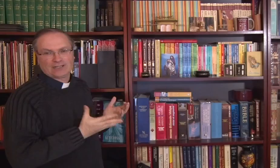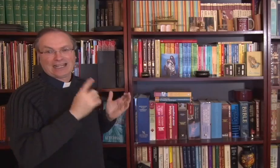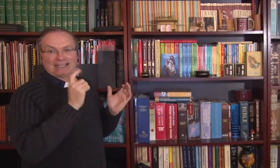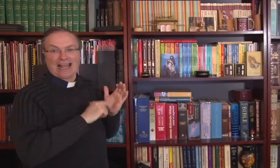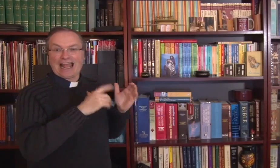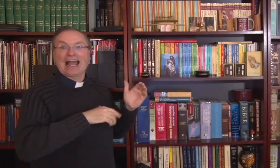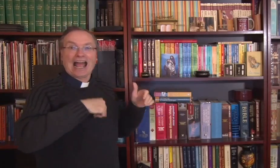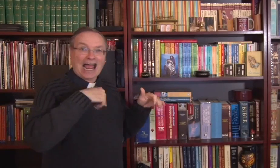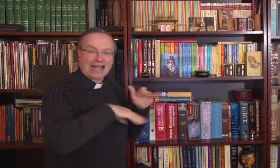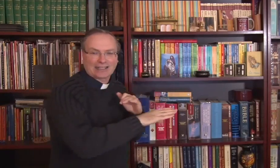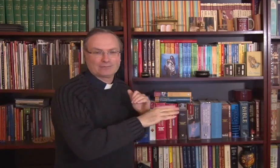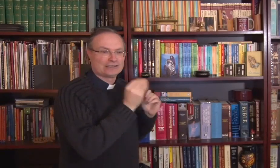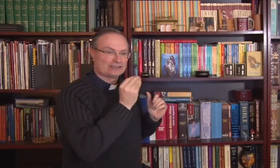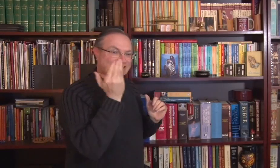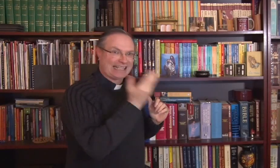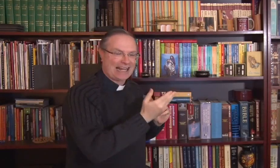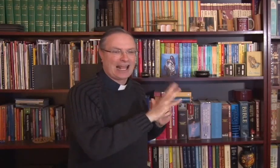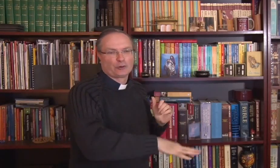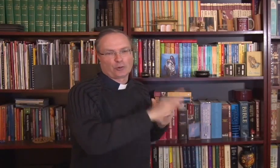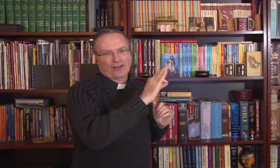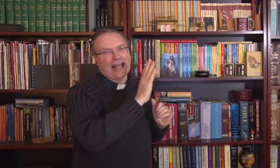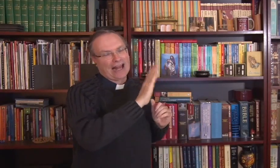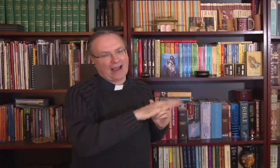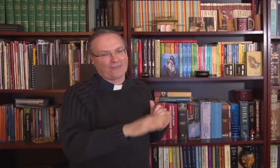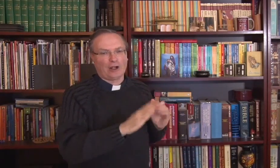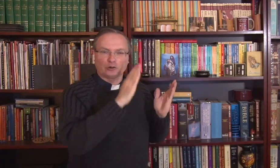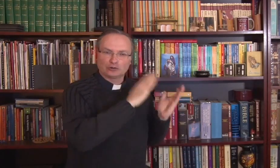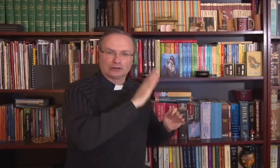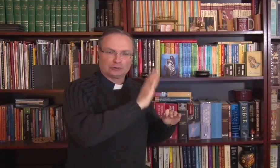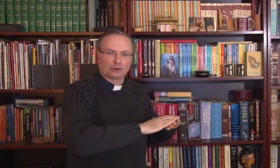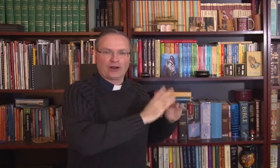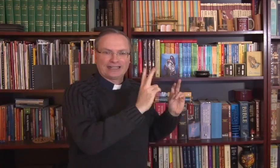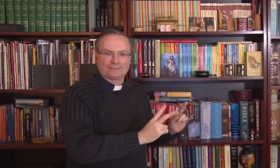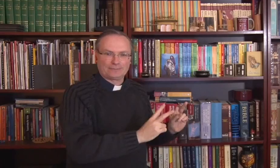Et quand elle rentra chez elle, elle trouva l’enfant couchée sur le lit: